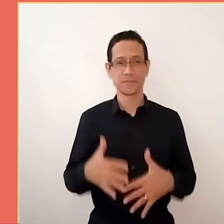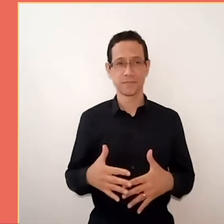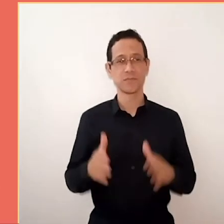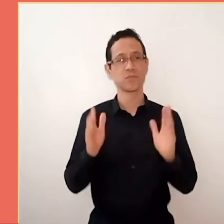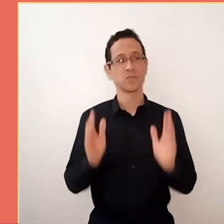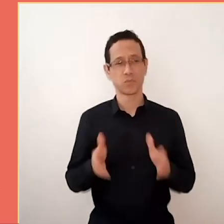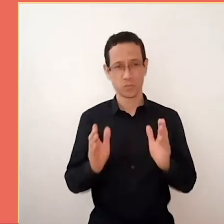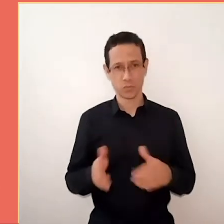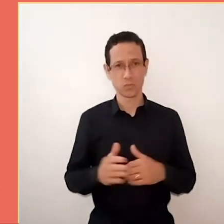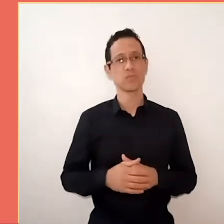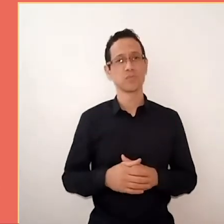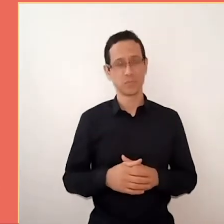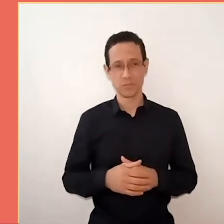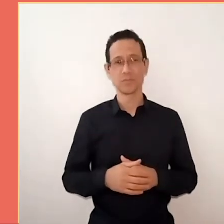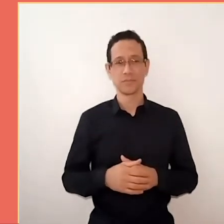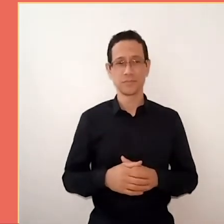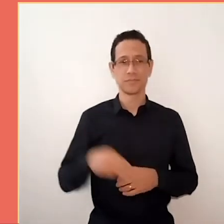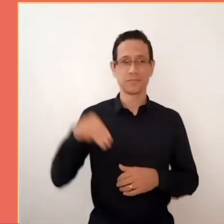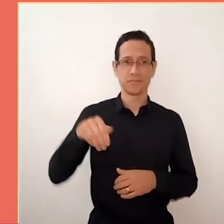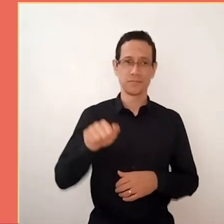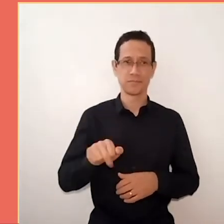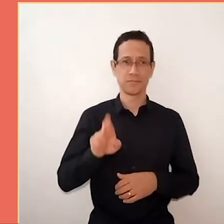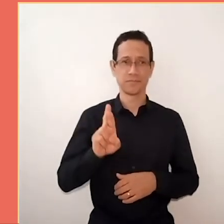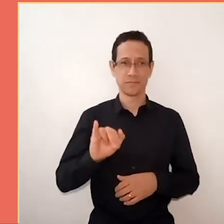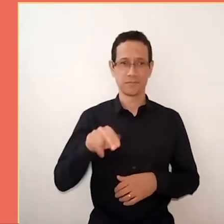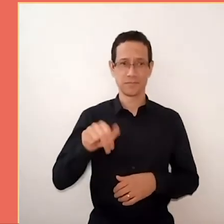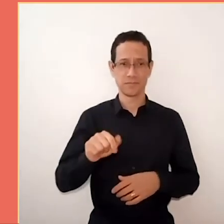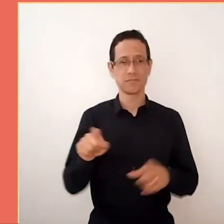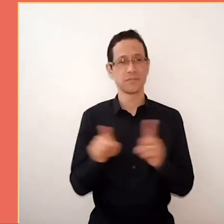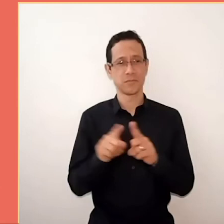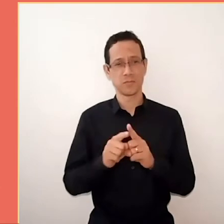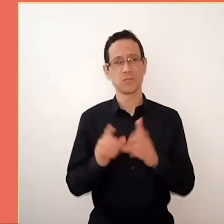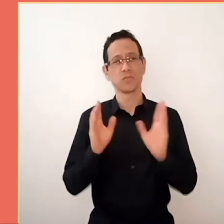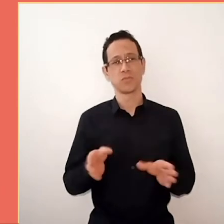E que, no caso, a Marina também já falou, que era um pouco a questão do "Conta pra Mim".